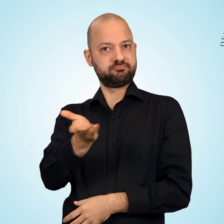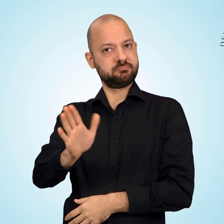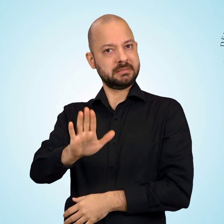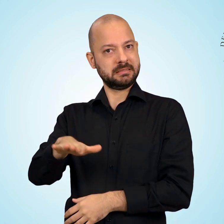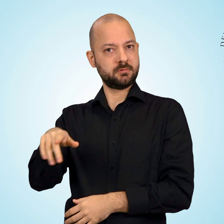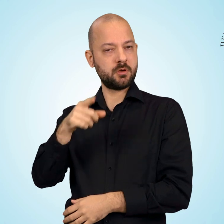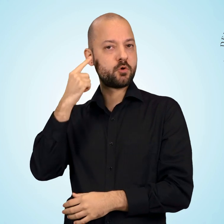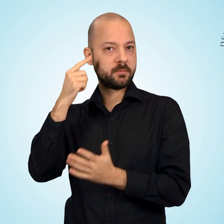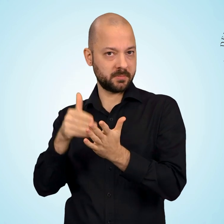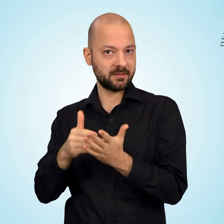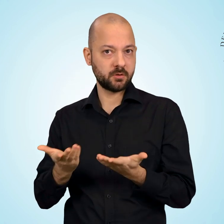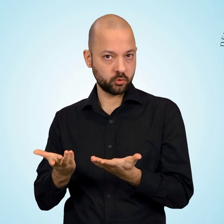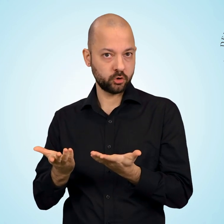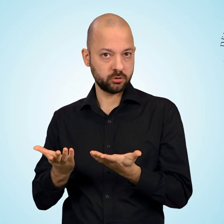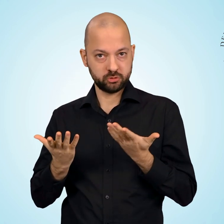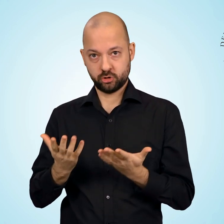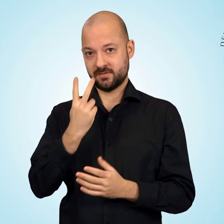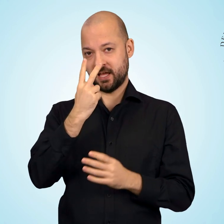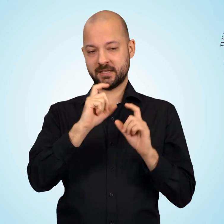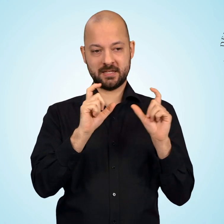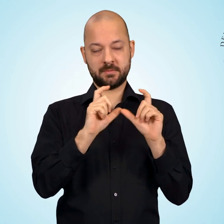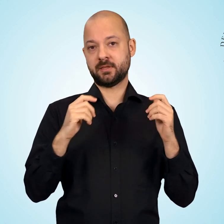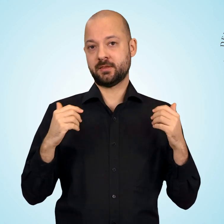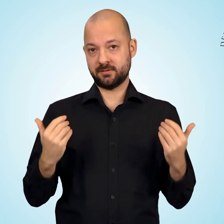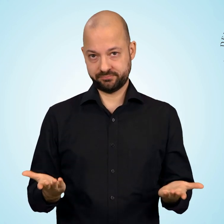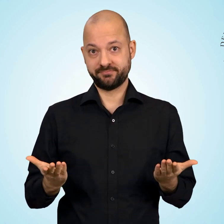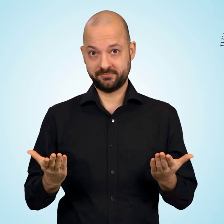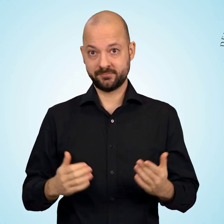für Kinder mit Hörberhinderung.